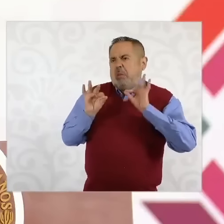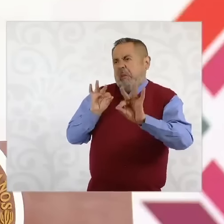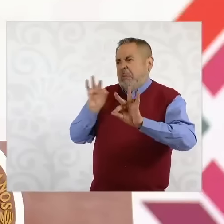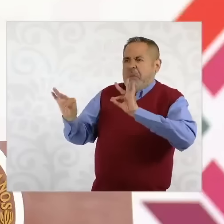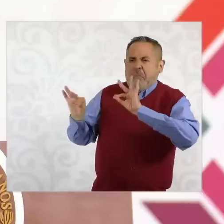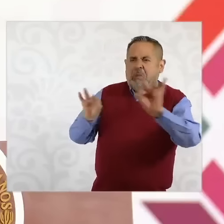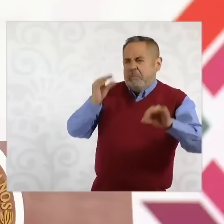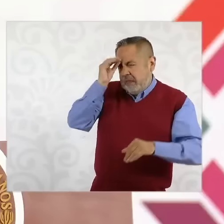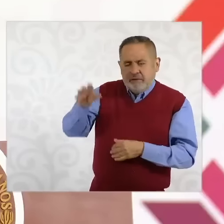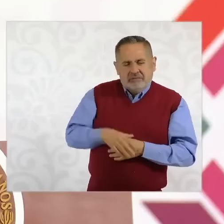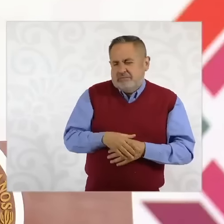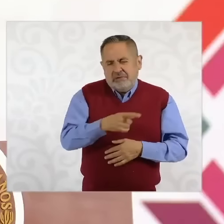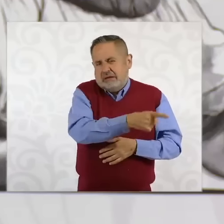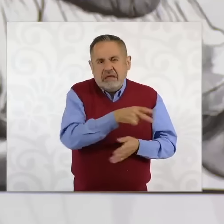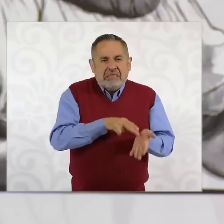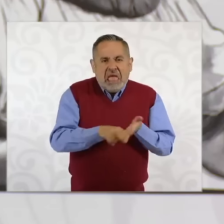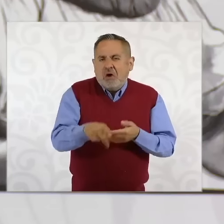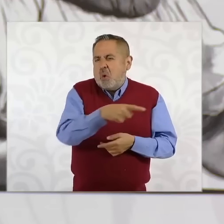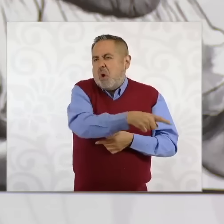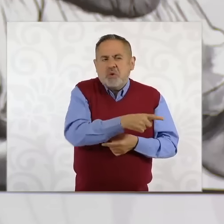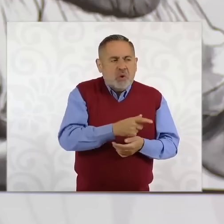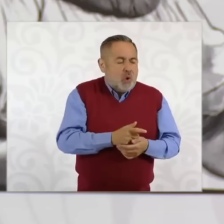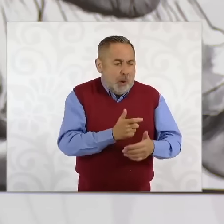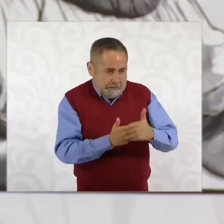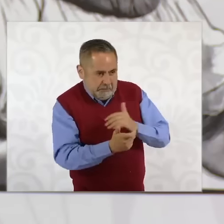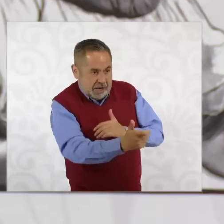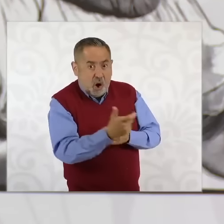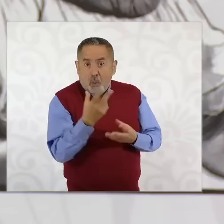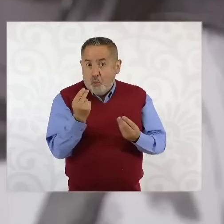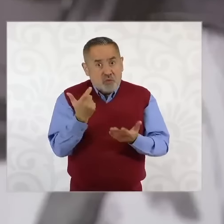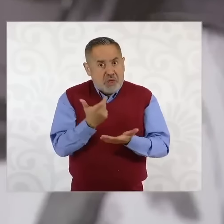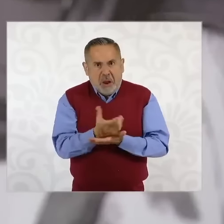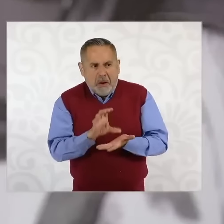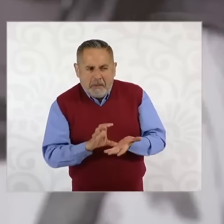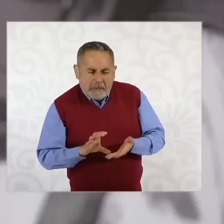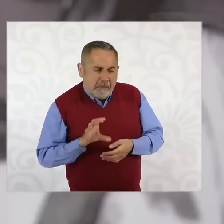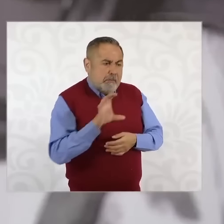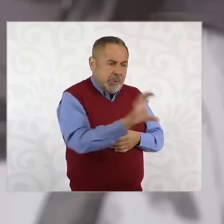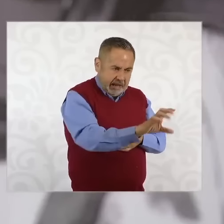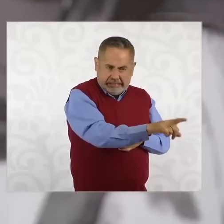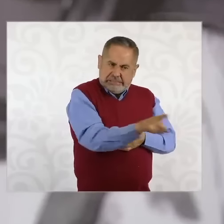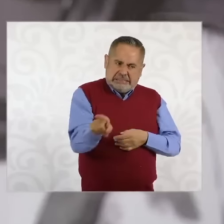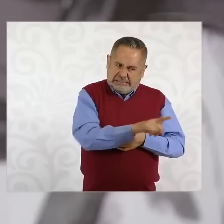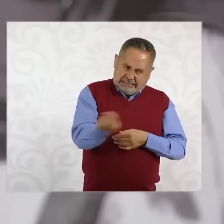campaña negra, campaña pagada con mucho dinero para desacreditar a nuestro gobierno